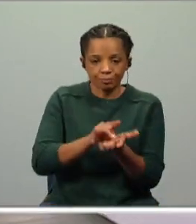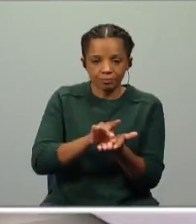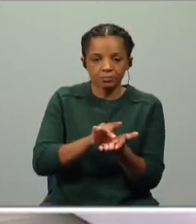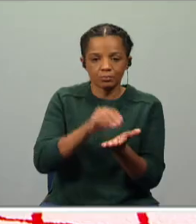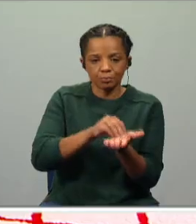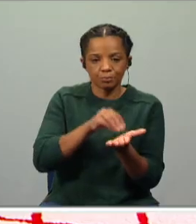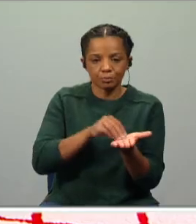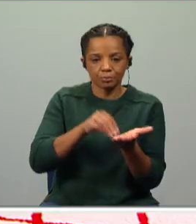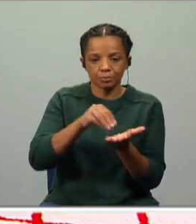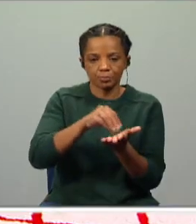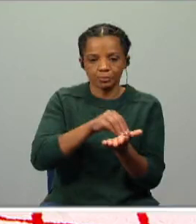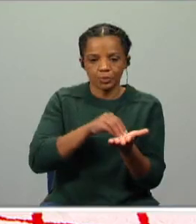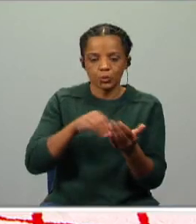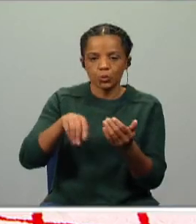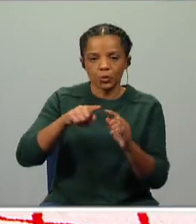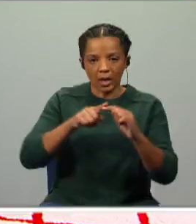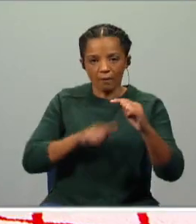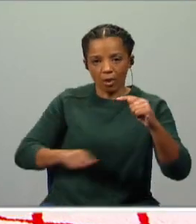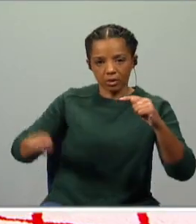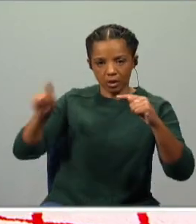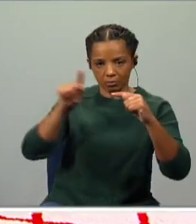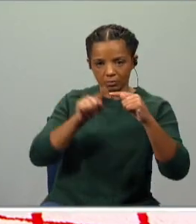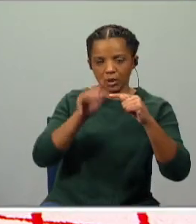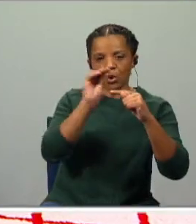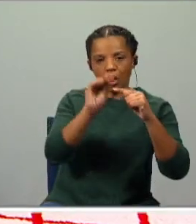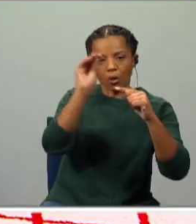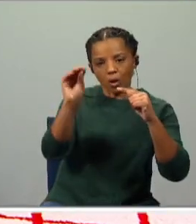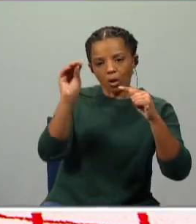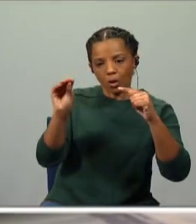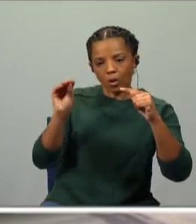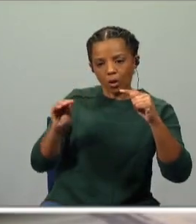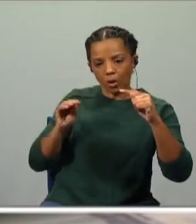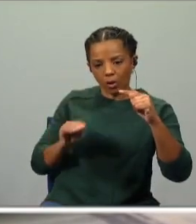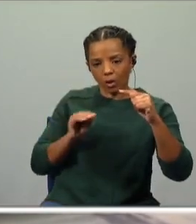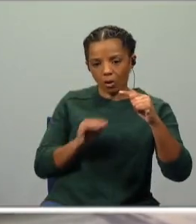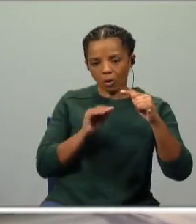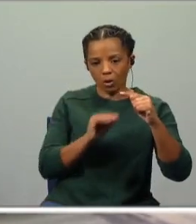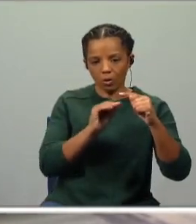Todos aqui à volta estão a perceber como é que isto se faz para o escolar.